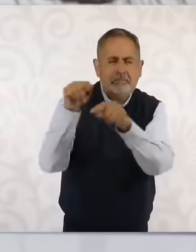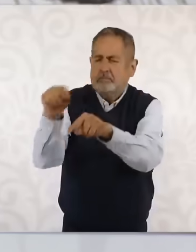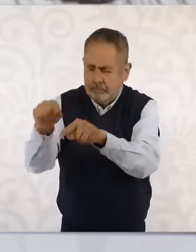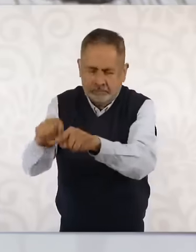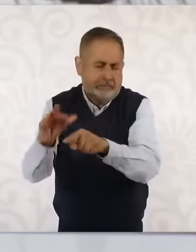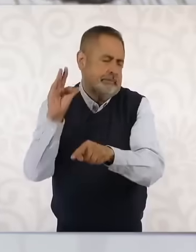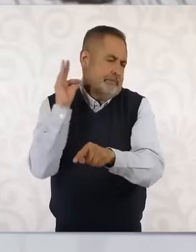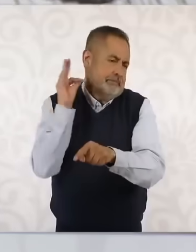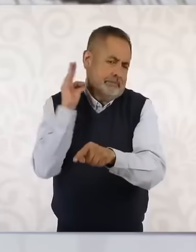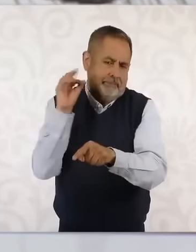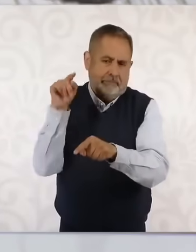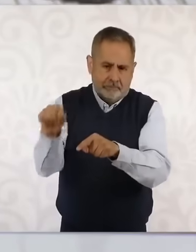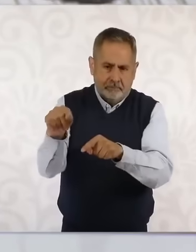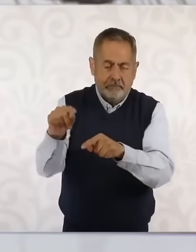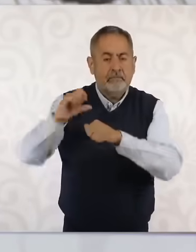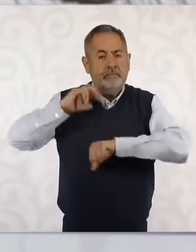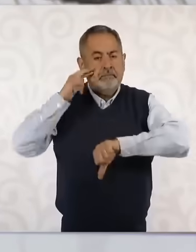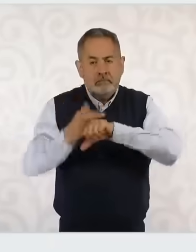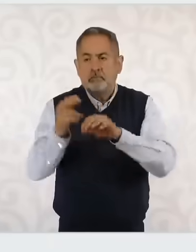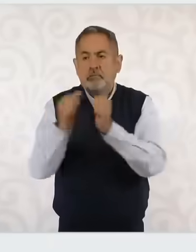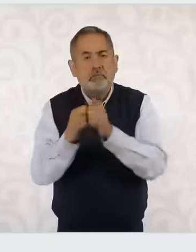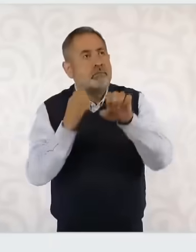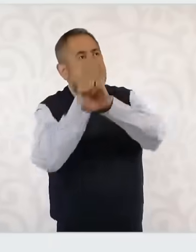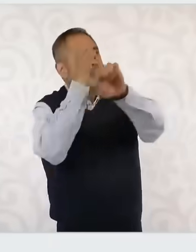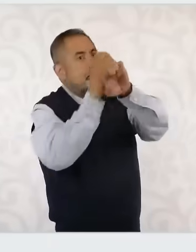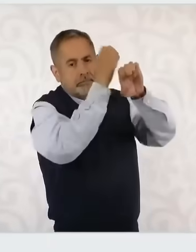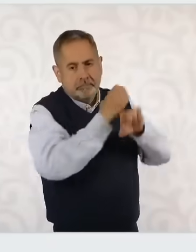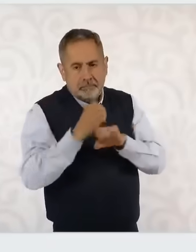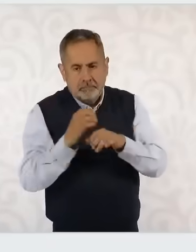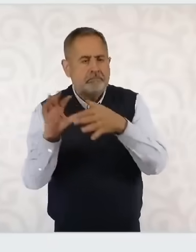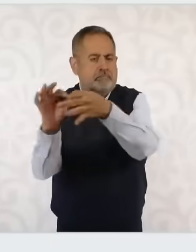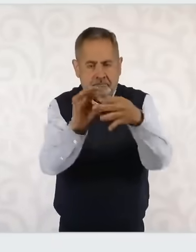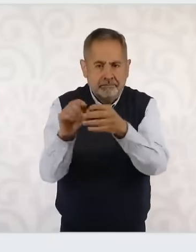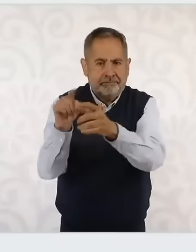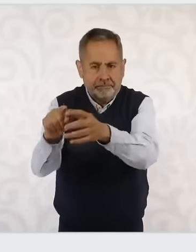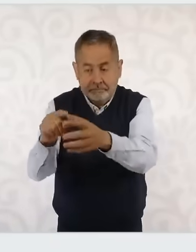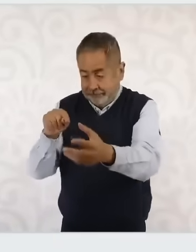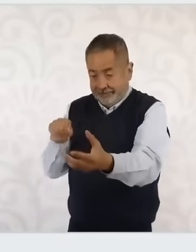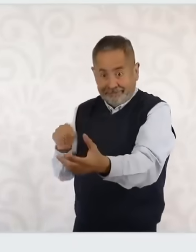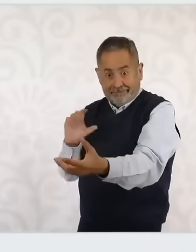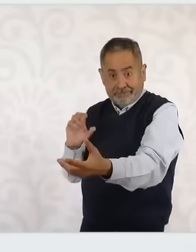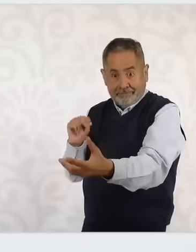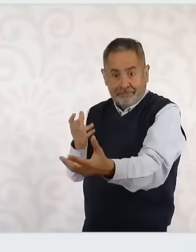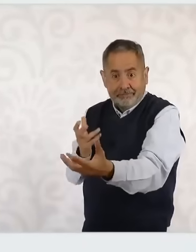federal y su coordinación con las fiscalías estatales y pues ya la parte del poder judicial